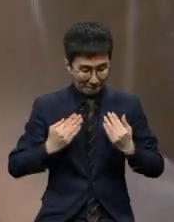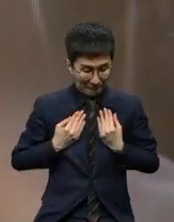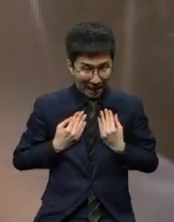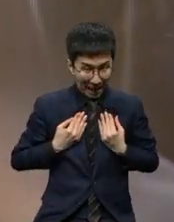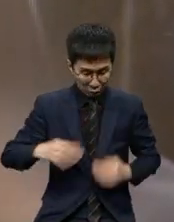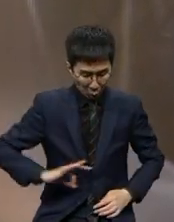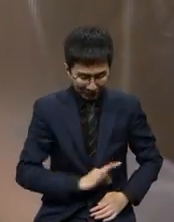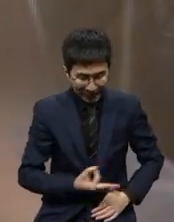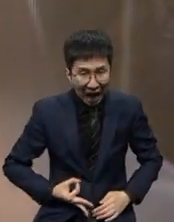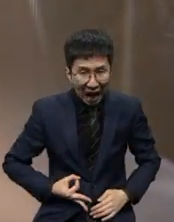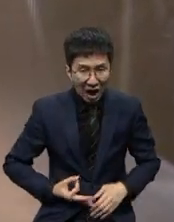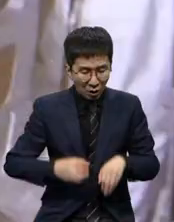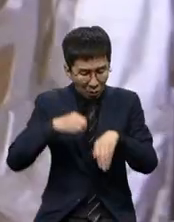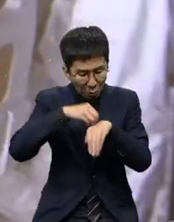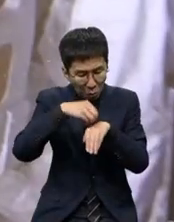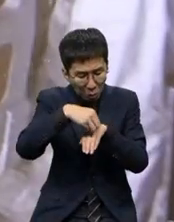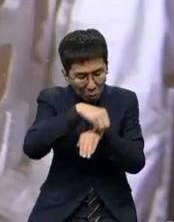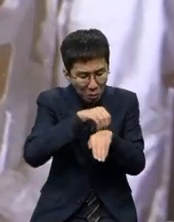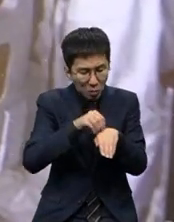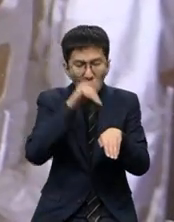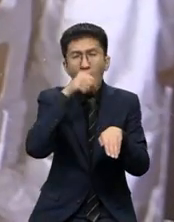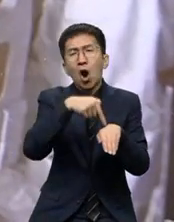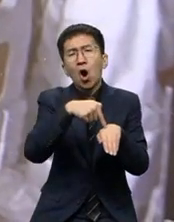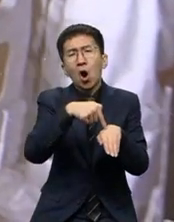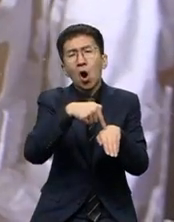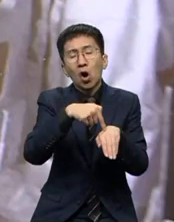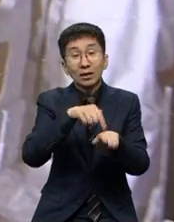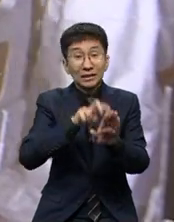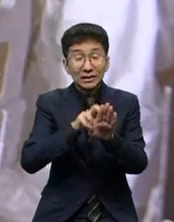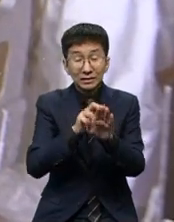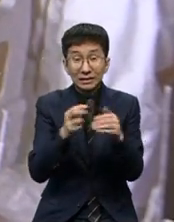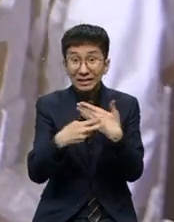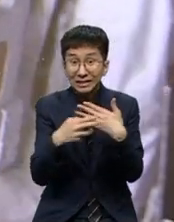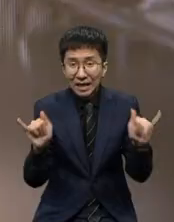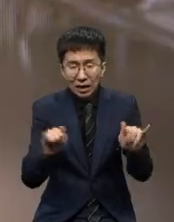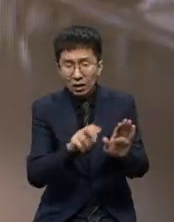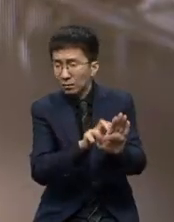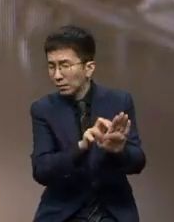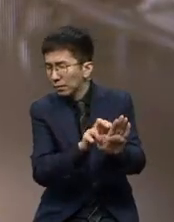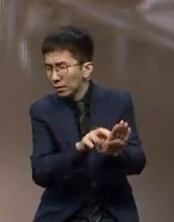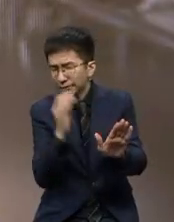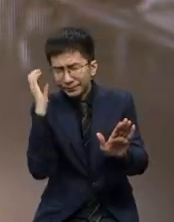일으킨 건데 의료진은 청진기로 폐와 폐소리까지 세밀히 살핍니다.